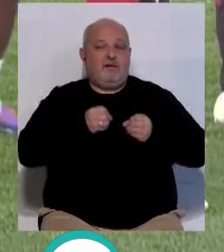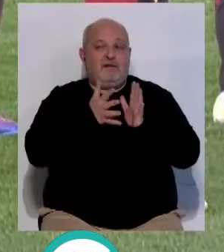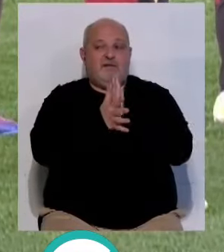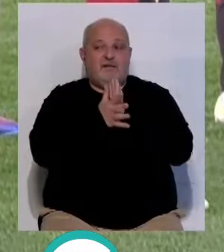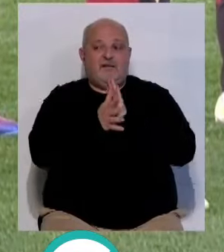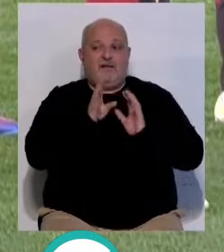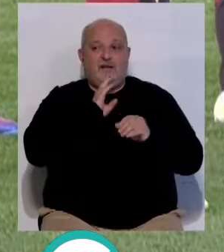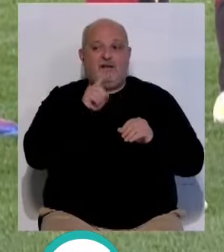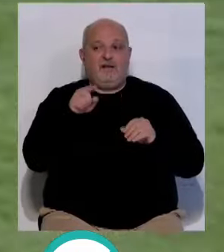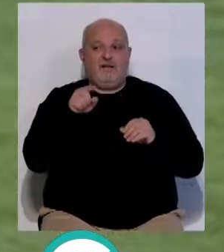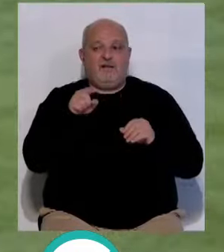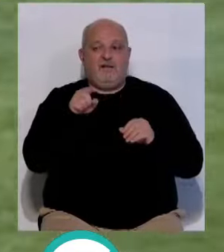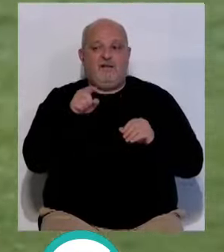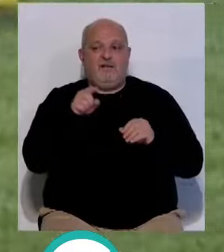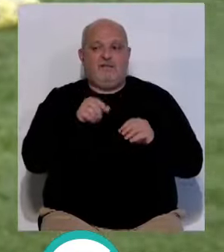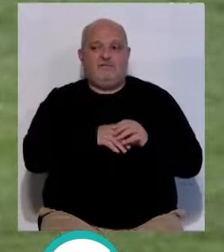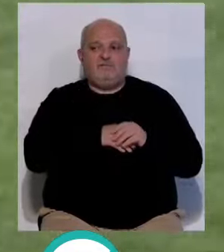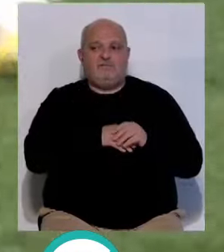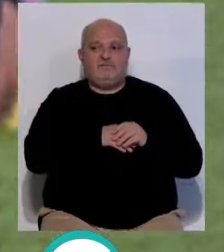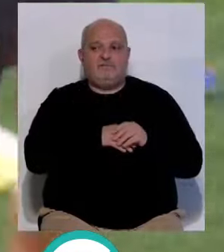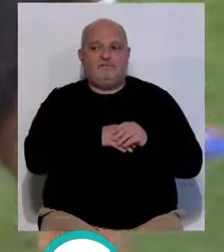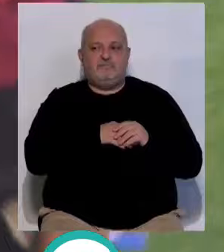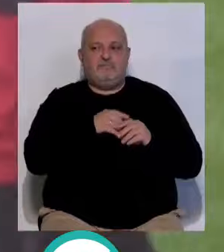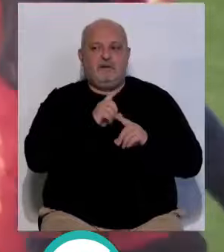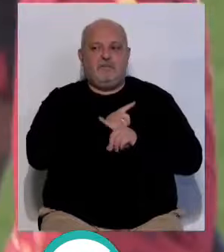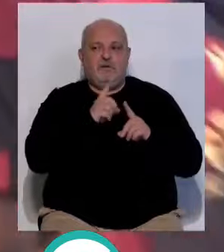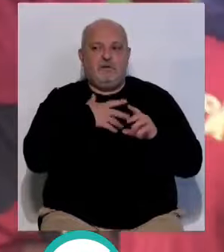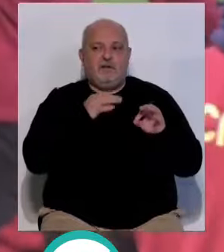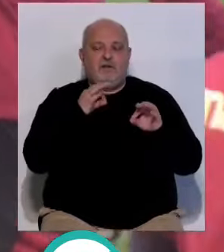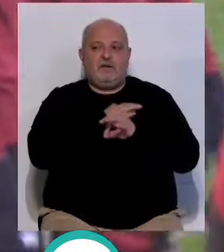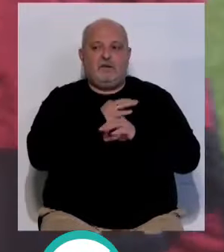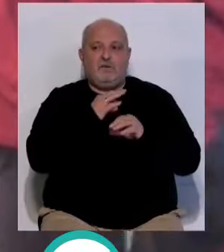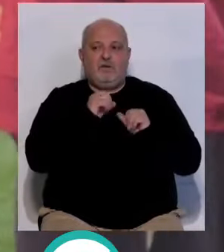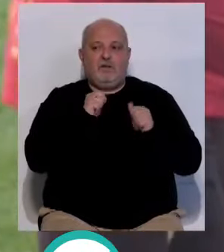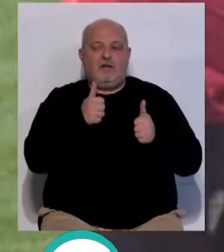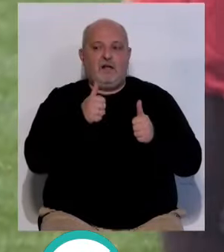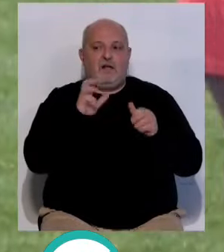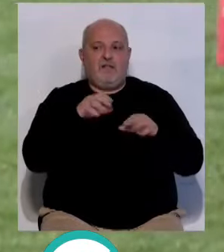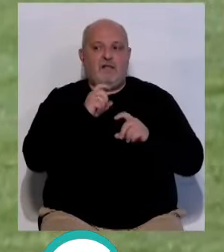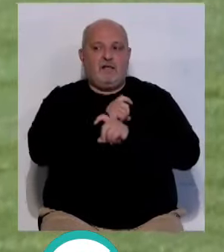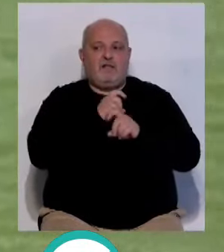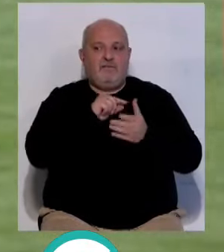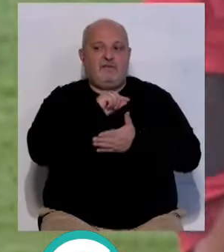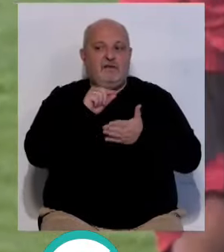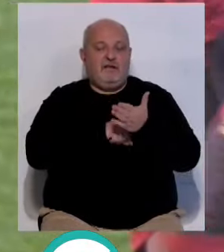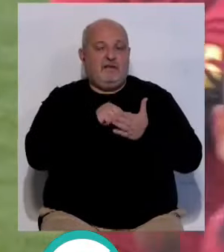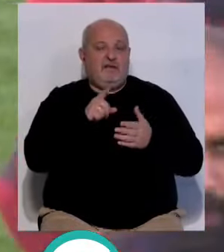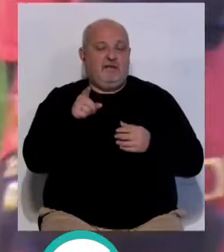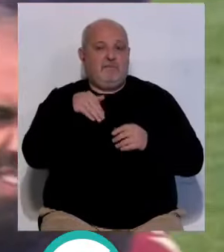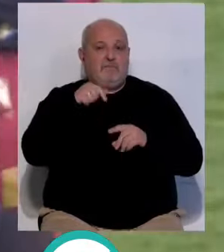Willy y Álvaro no s no quiero equivocarme tampoco cuando el cz anuncia el fichaje de de Maxi Pues